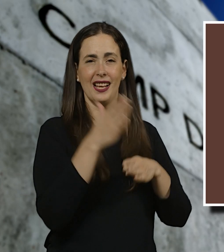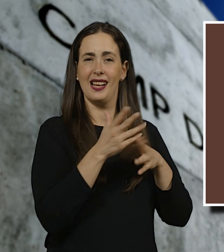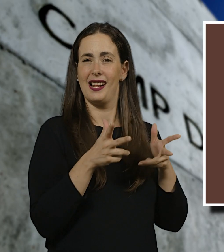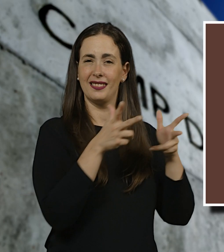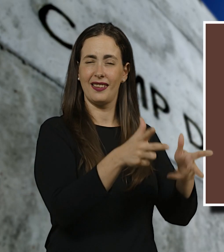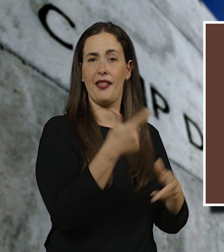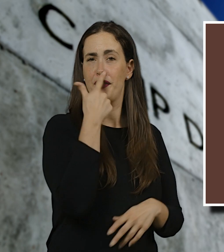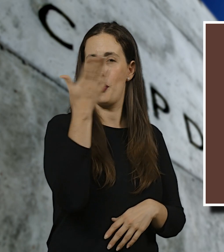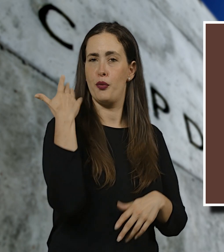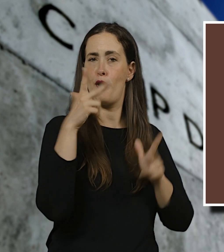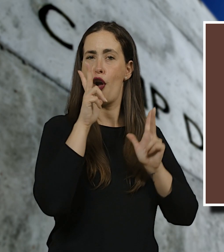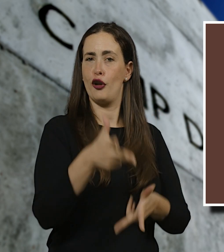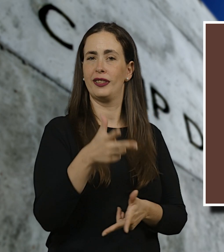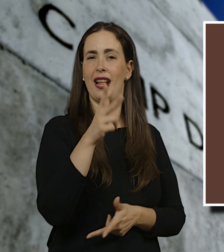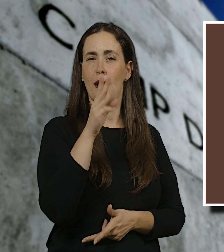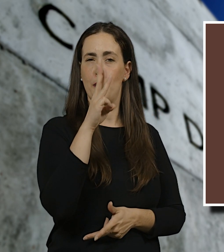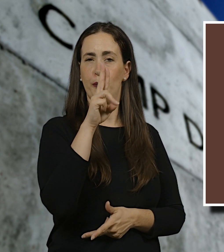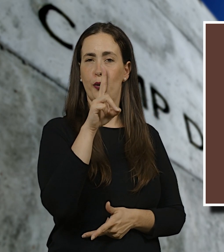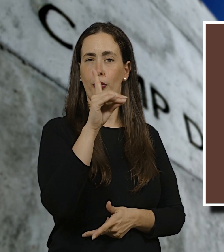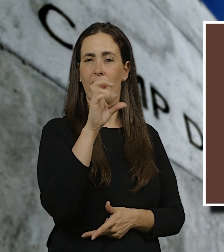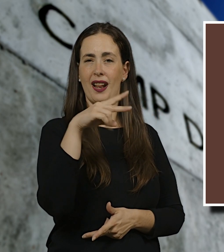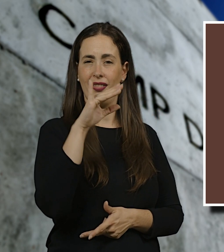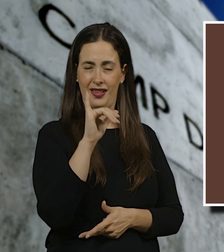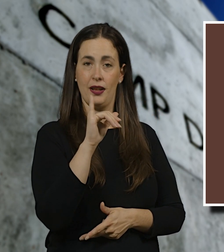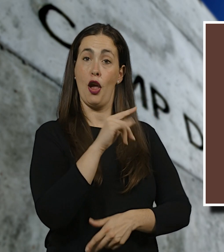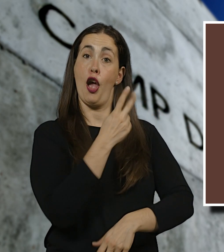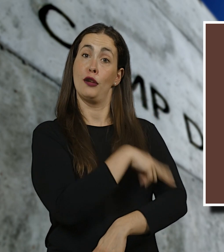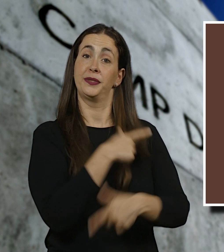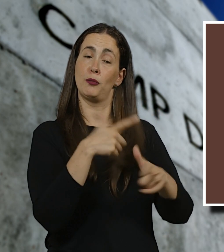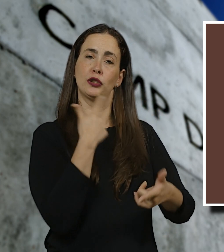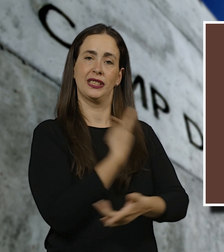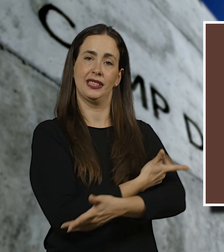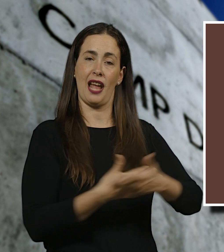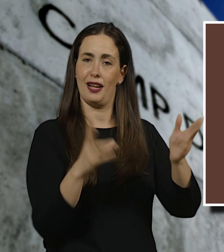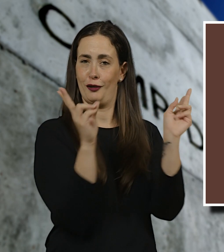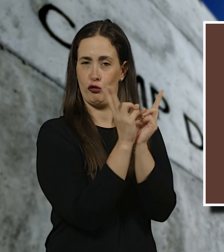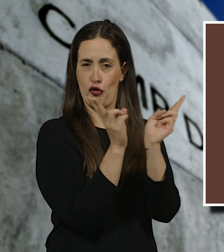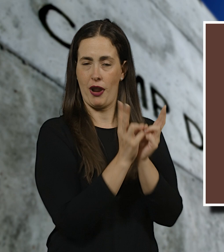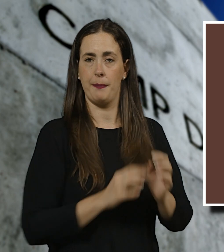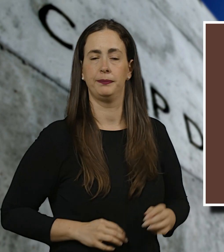Residència i antic hotel Prudenci. L’ hospital de sang de Tona